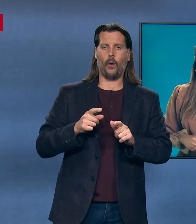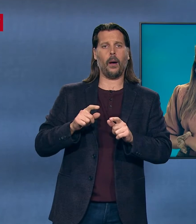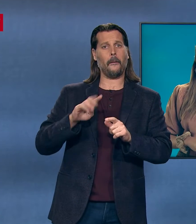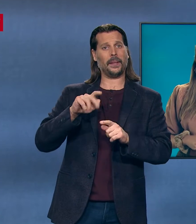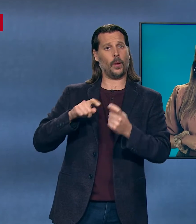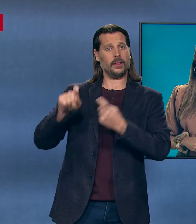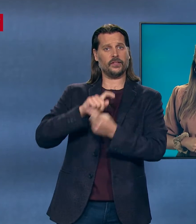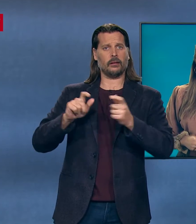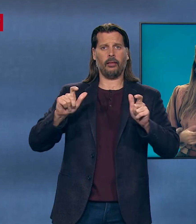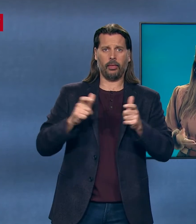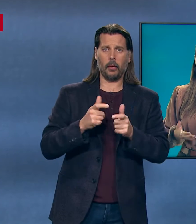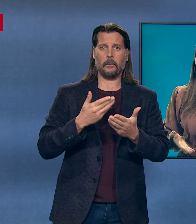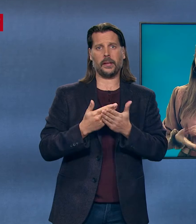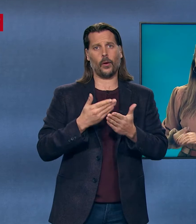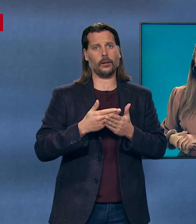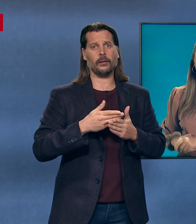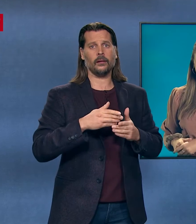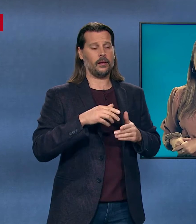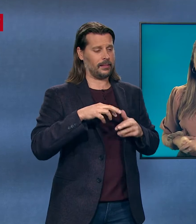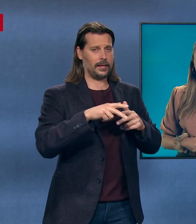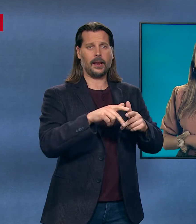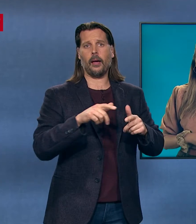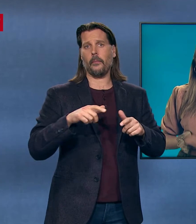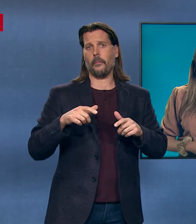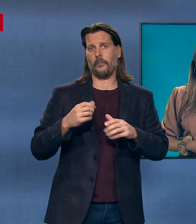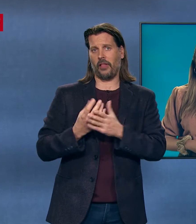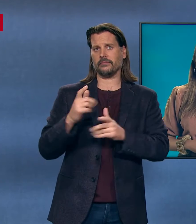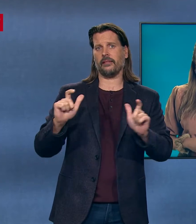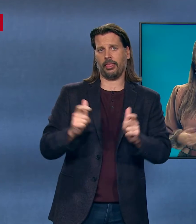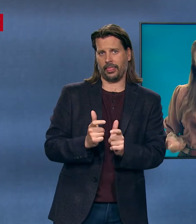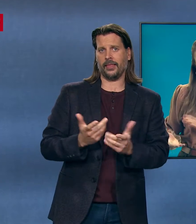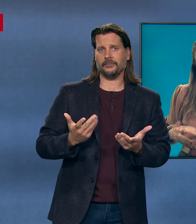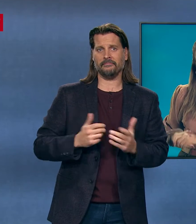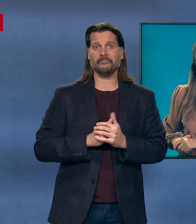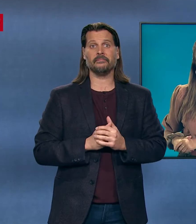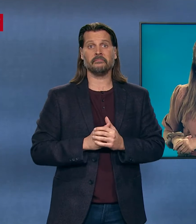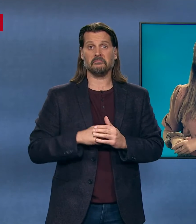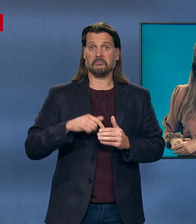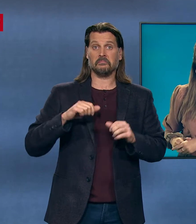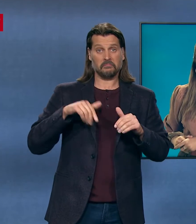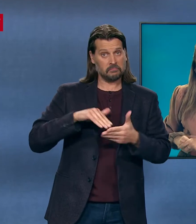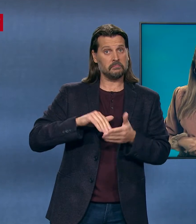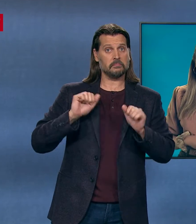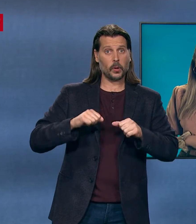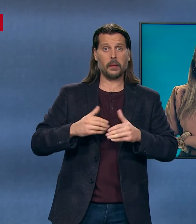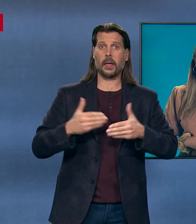D.h., es gibt immer weniger verschiedene Tiere und Pflanzen. Es gibt Möglichkeiten, mehr Natur zu schaffen.